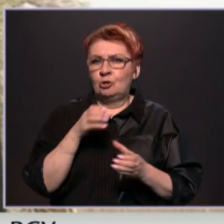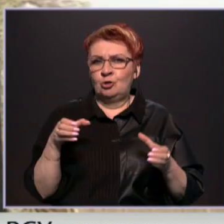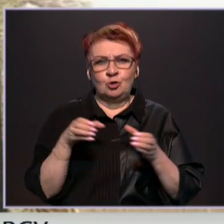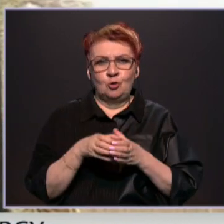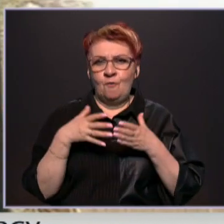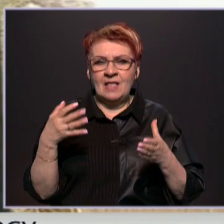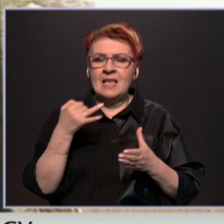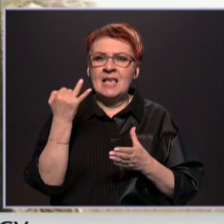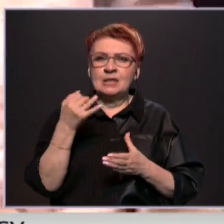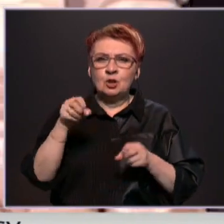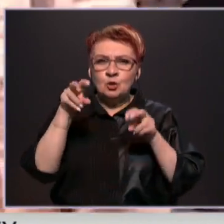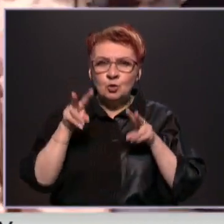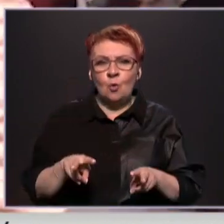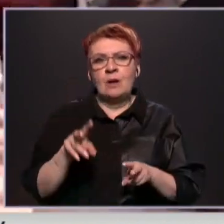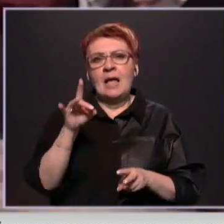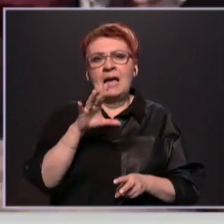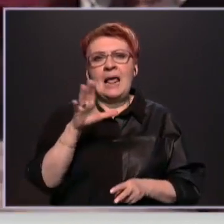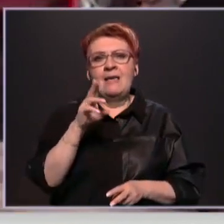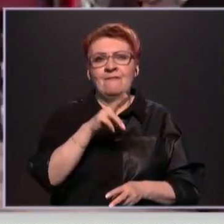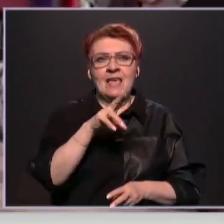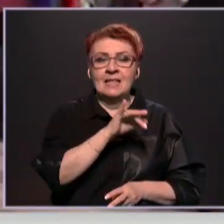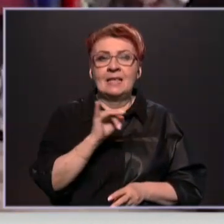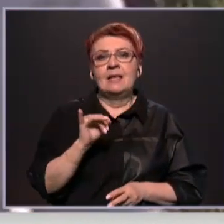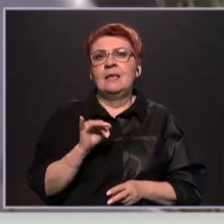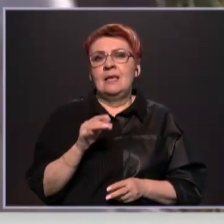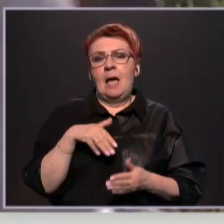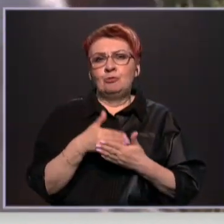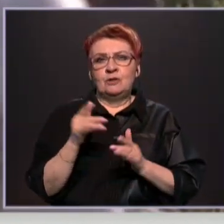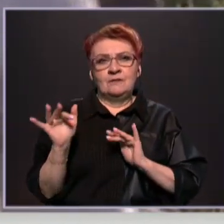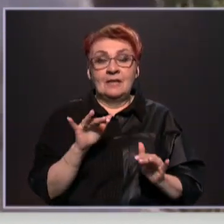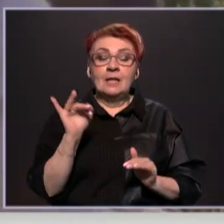историки краеведы и общественные деятели при этом конечно учитывается мнение жителей города